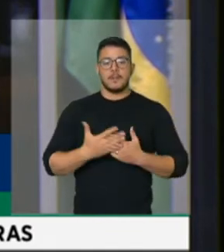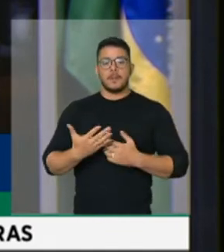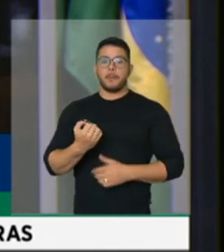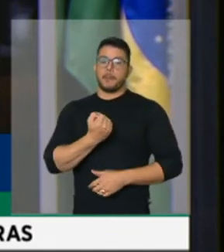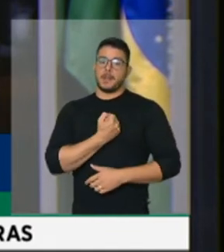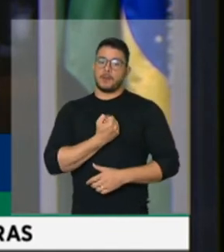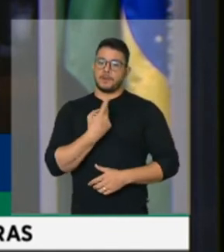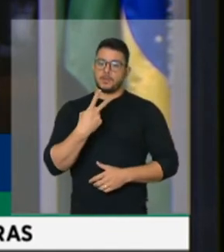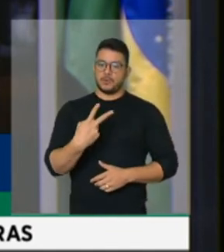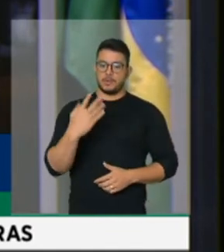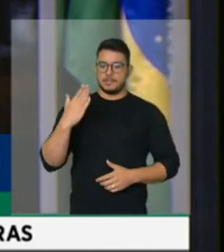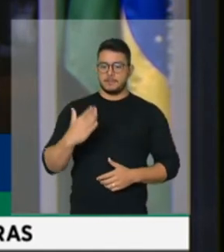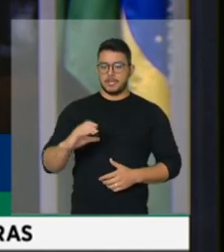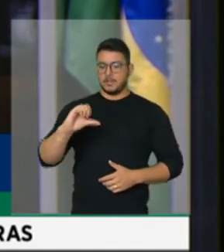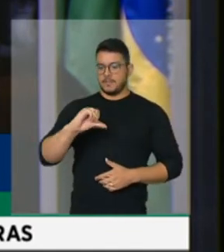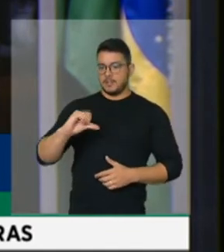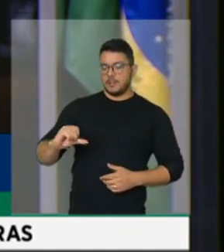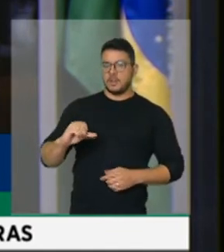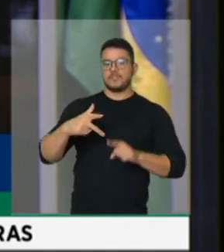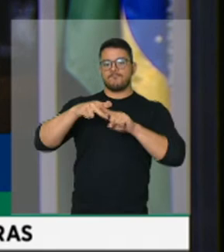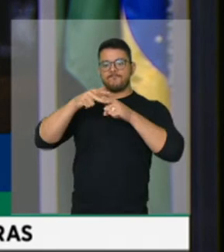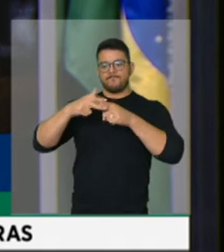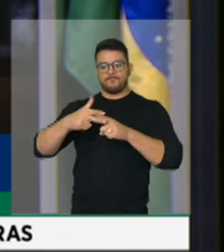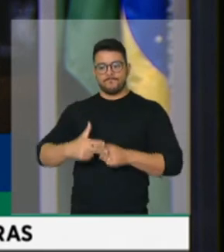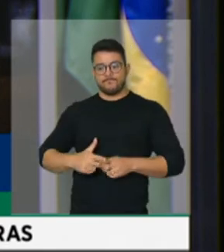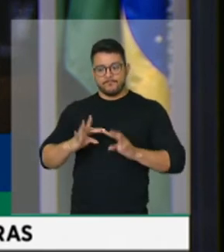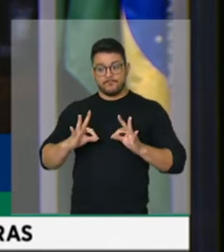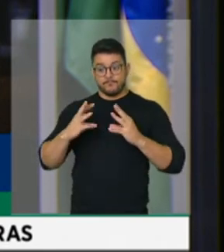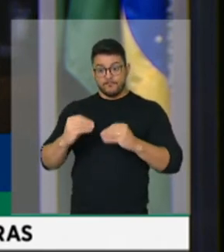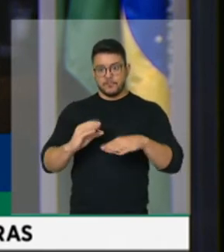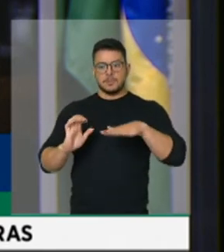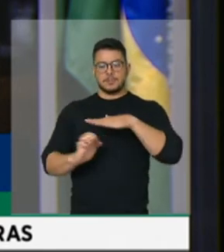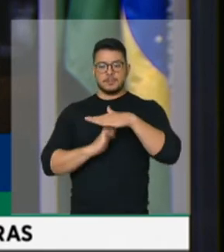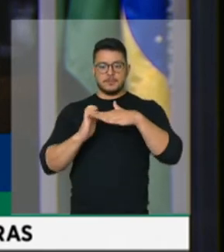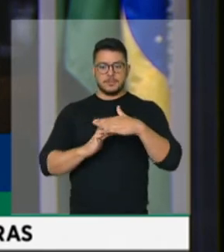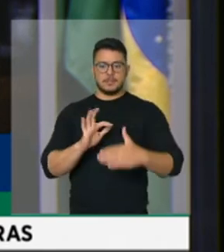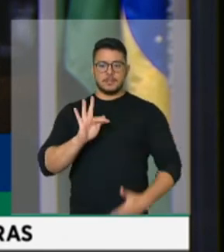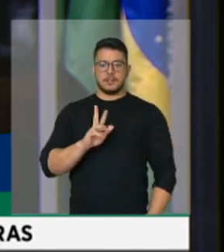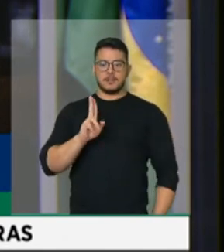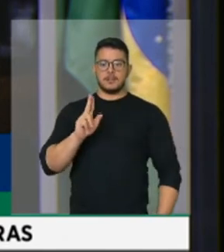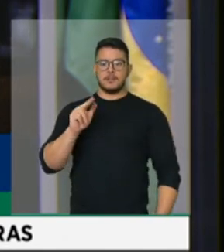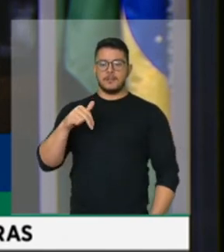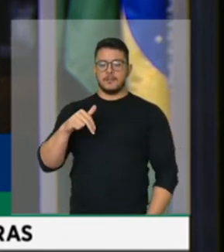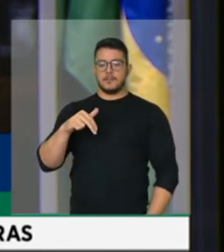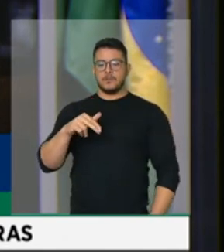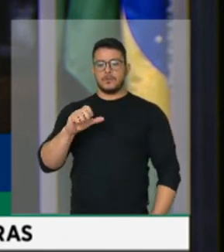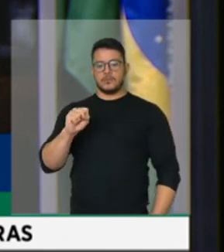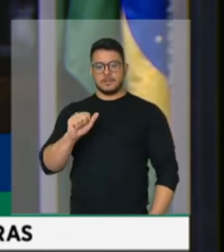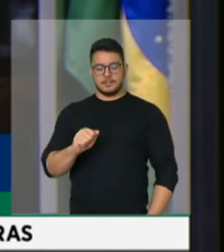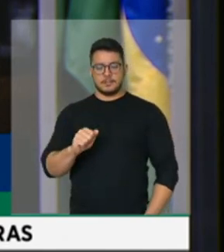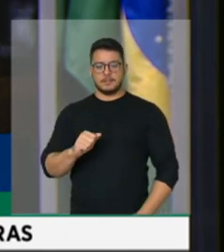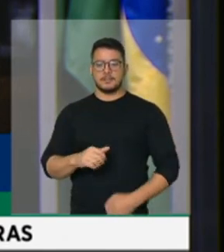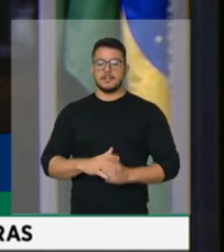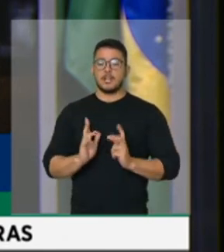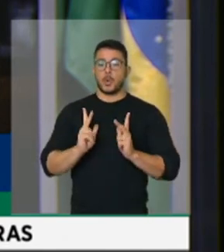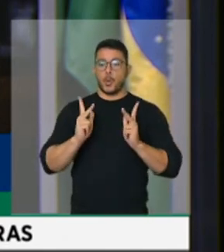SE DARIA POR MEIO DE ALIENAÇÃO CAPITAL SOCIAL LEILÃO OFERTA PÚBLICA E OFERTA AOS EMPREGADOS. POSTERIORMENTE A RESOLUÇÃO N